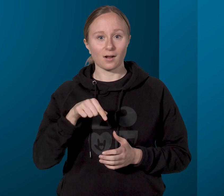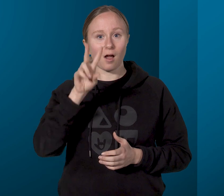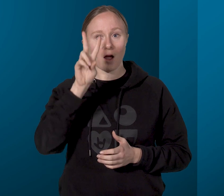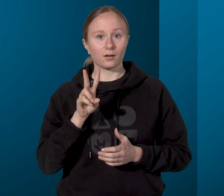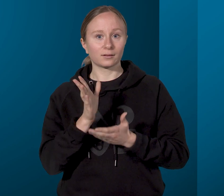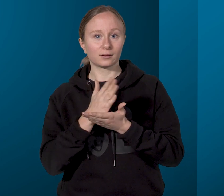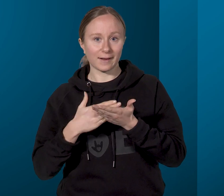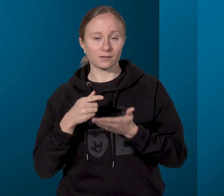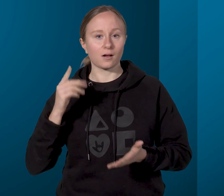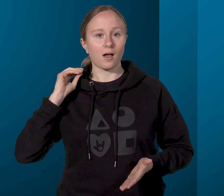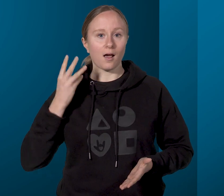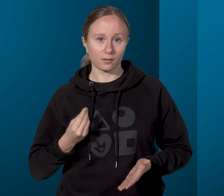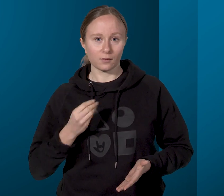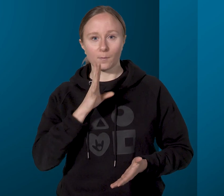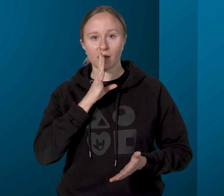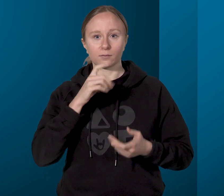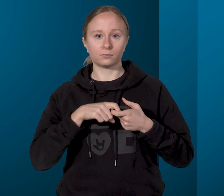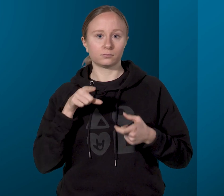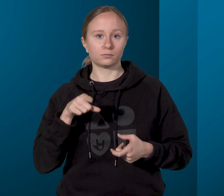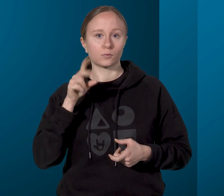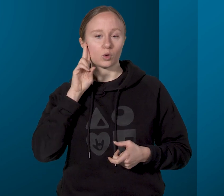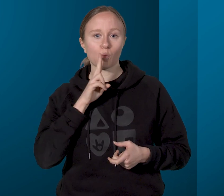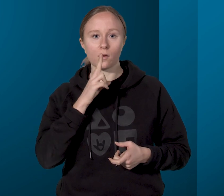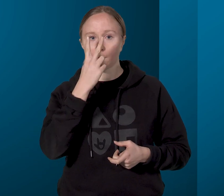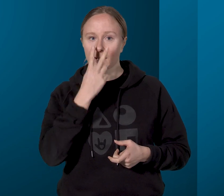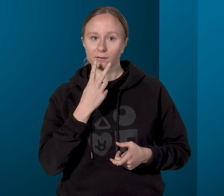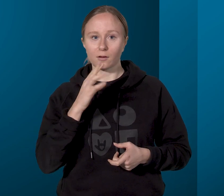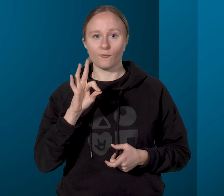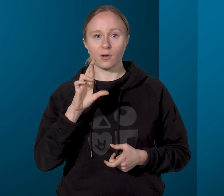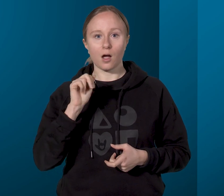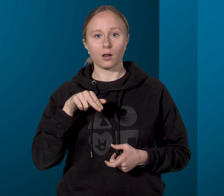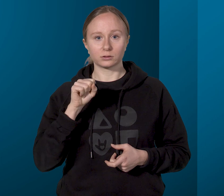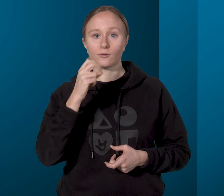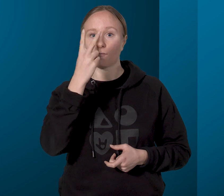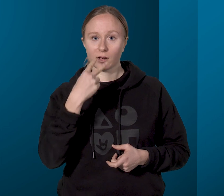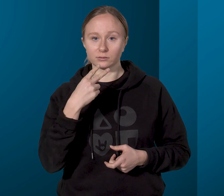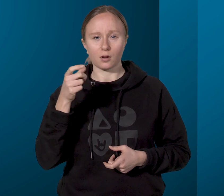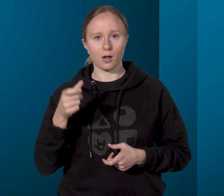I den andra delen berättar Anita Hellöre om den dövblinde Frans Leijon, -